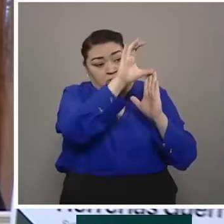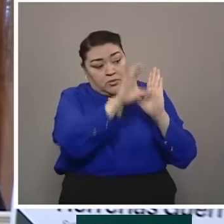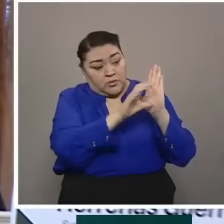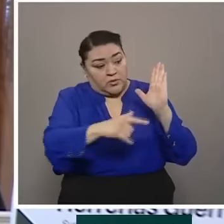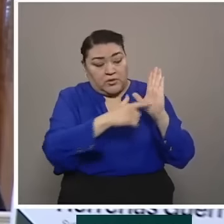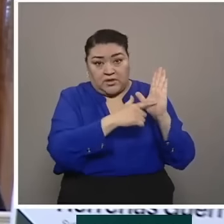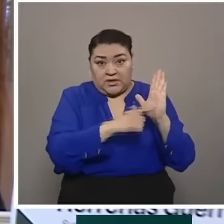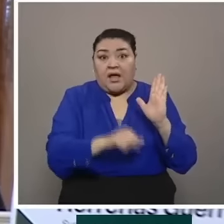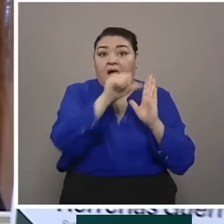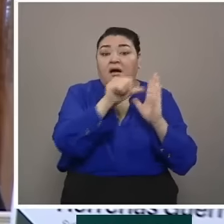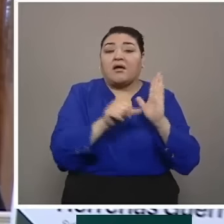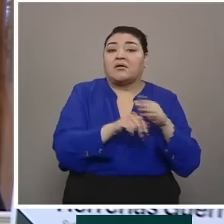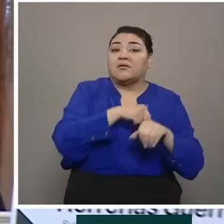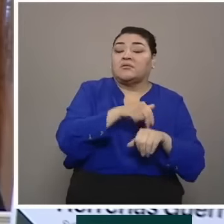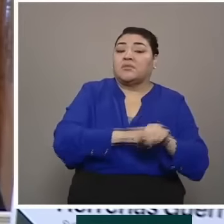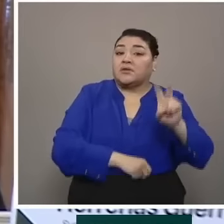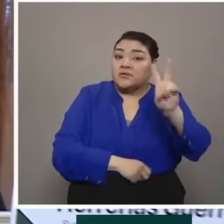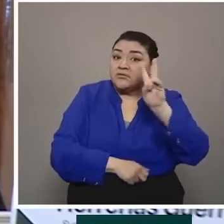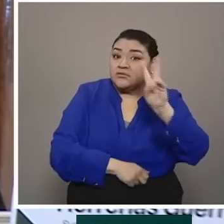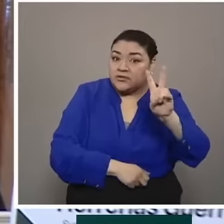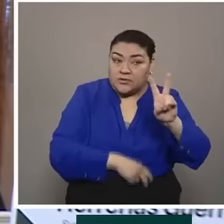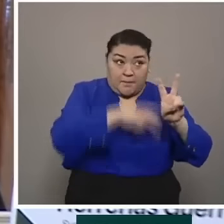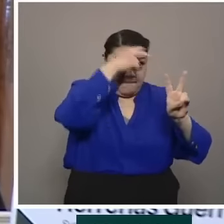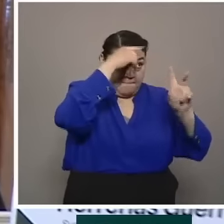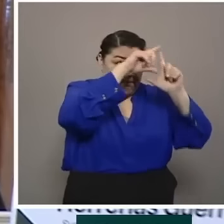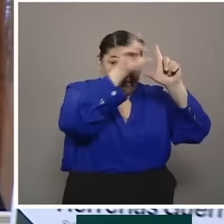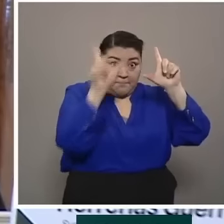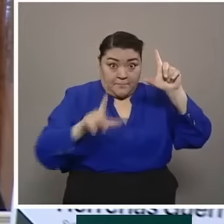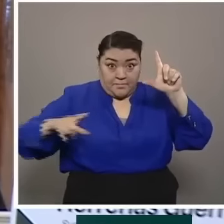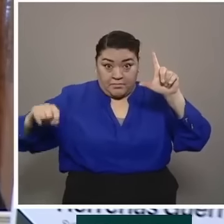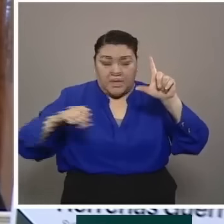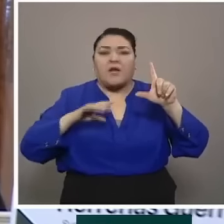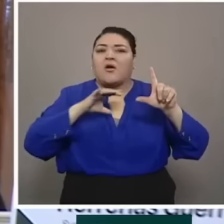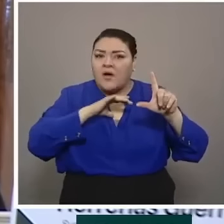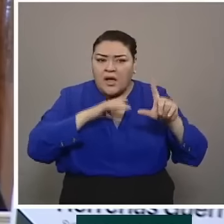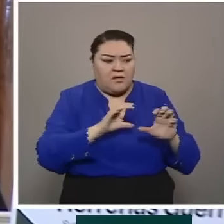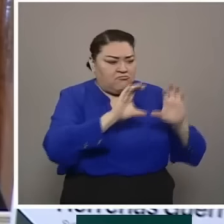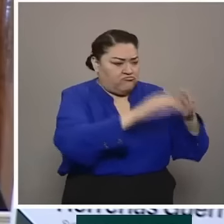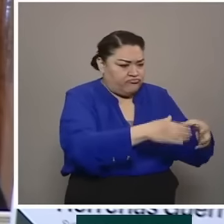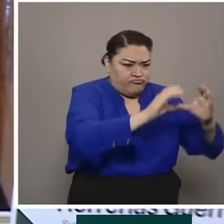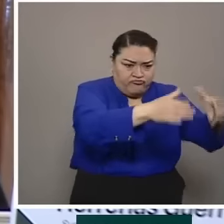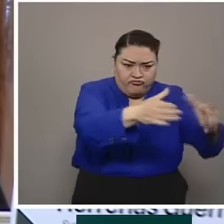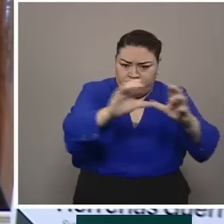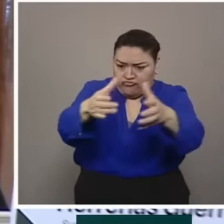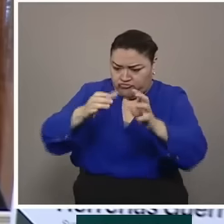tiene una composición pluricultural sustentada originalmente en sus pueblos indígenas. Este